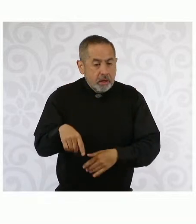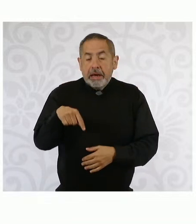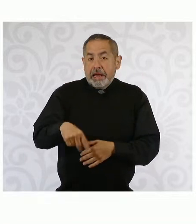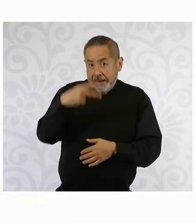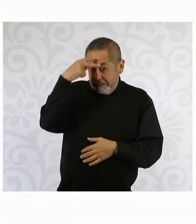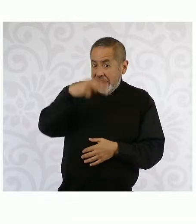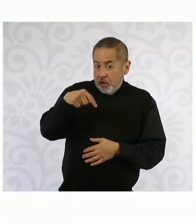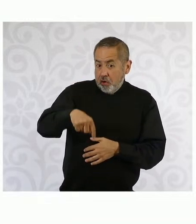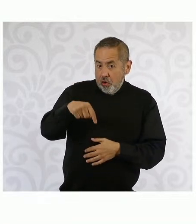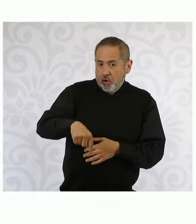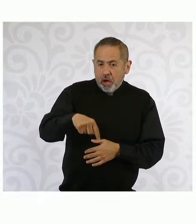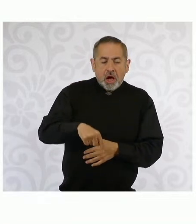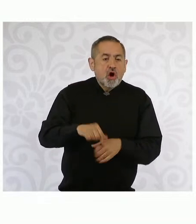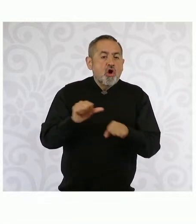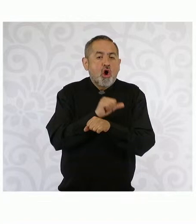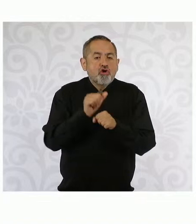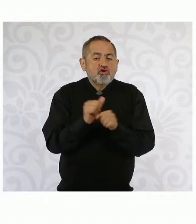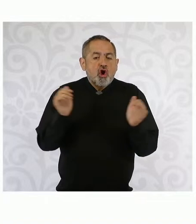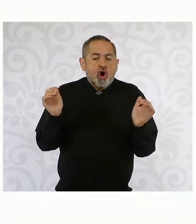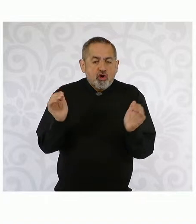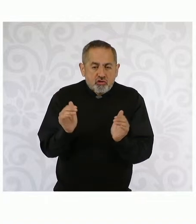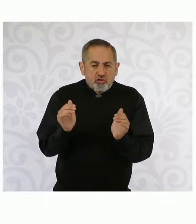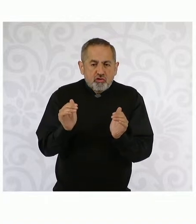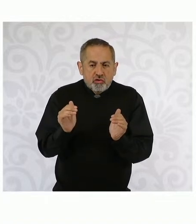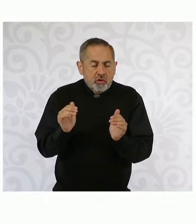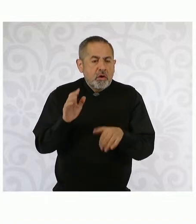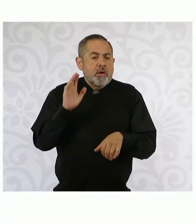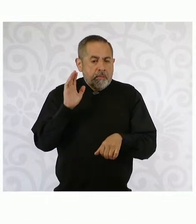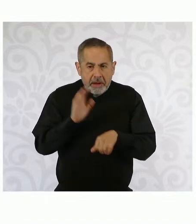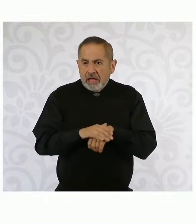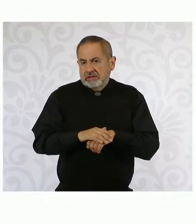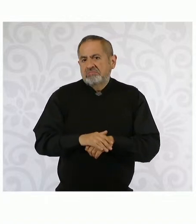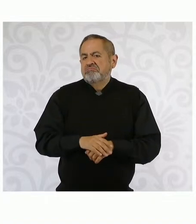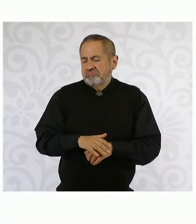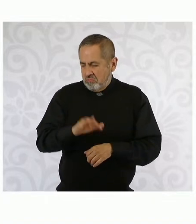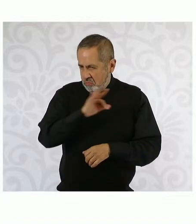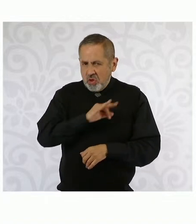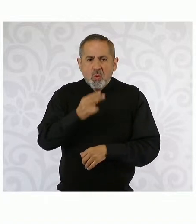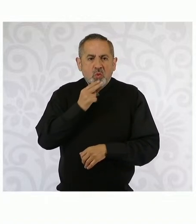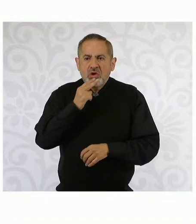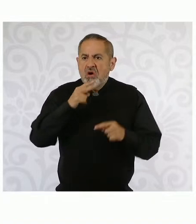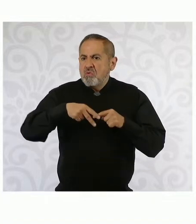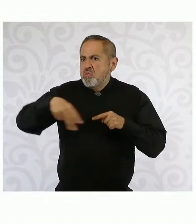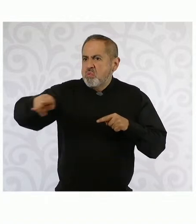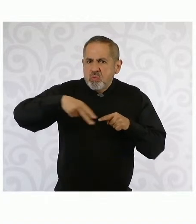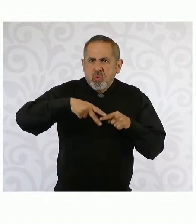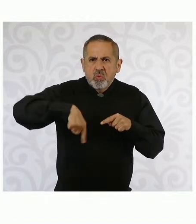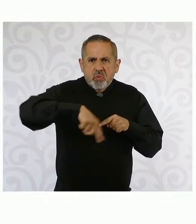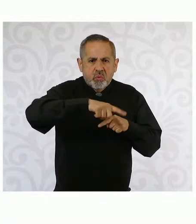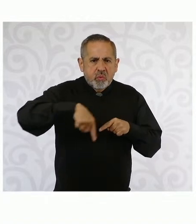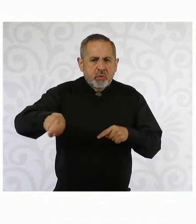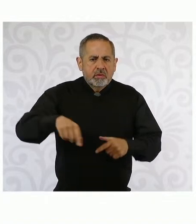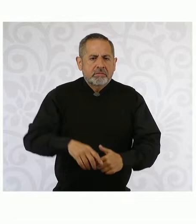la los minive vehículos son la categoría de mayor encial en la movilidad eléctrica y decimos esto